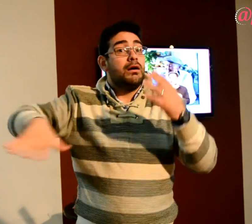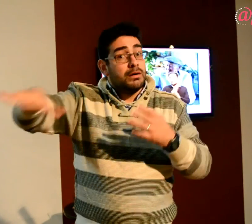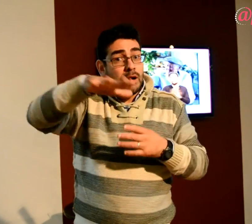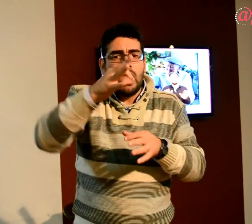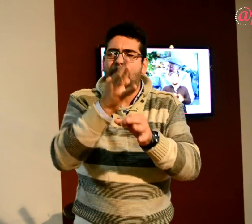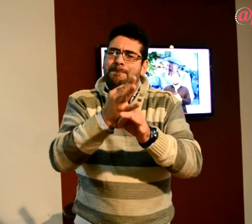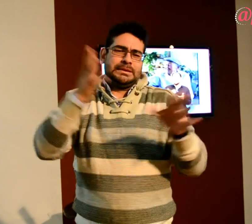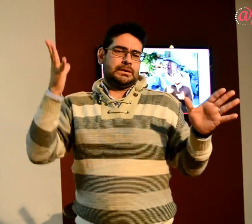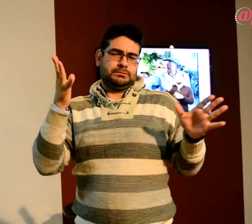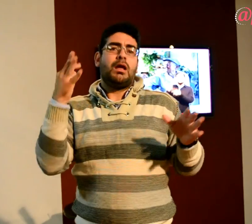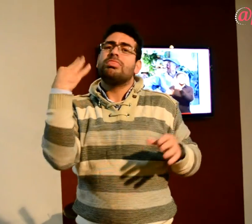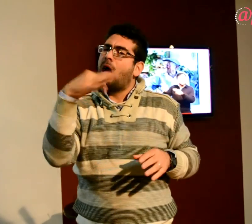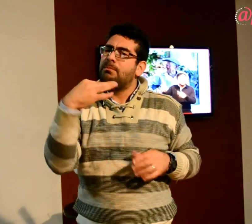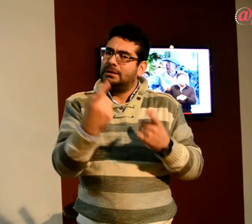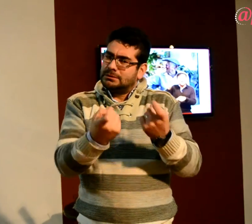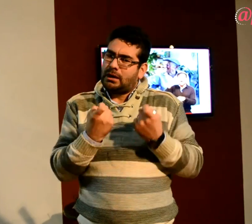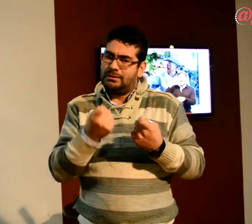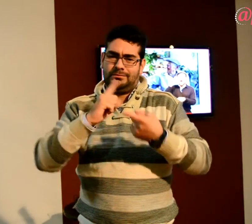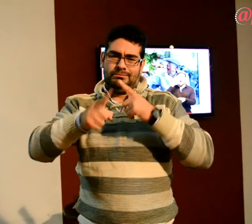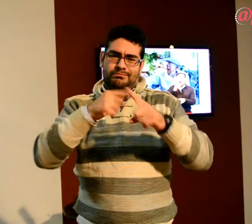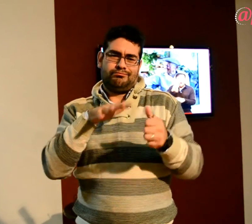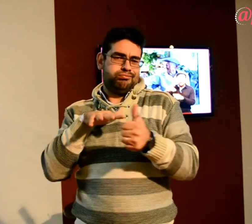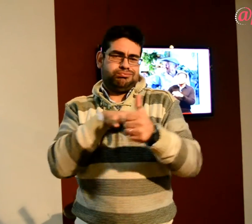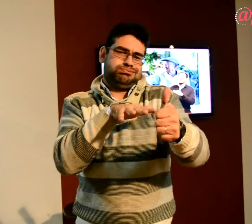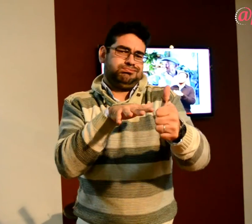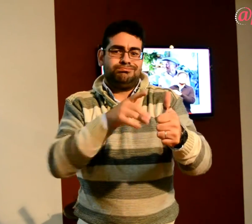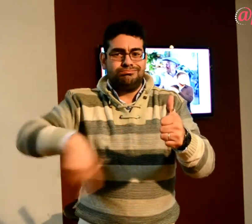es necesario que cuenten con intérpretes junto a los guías.